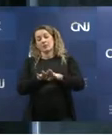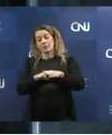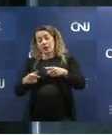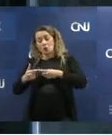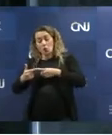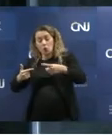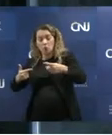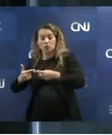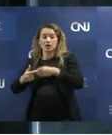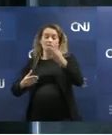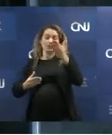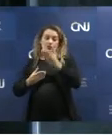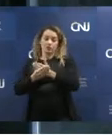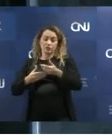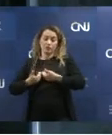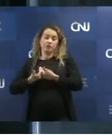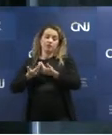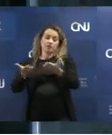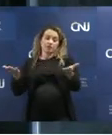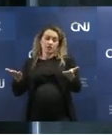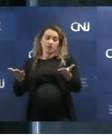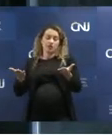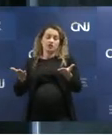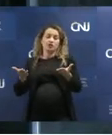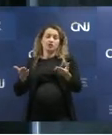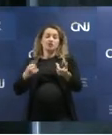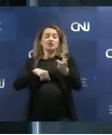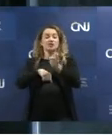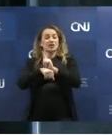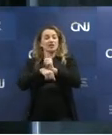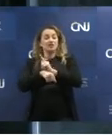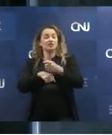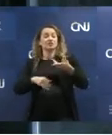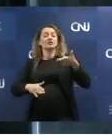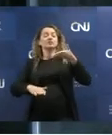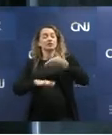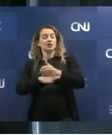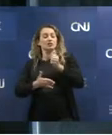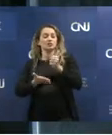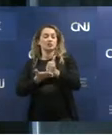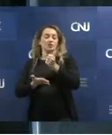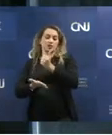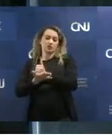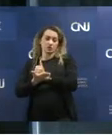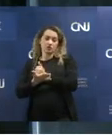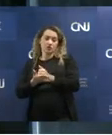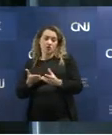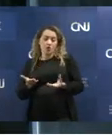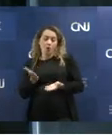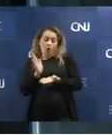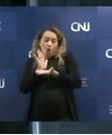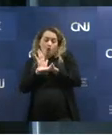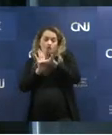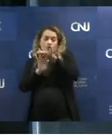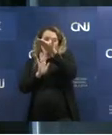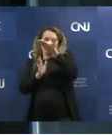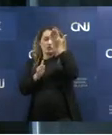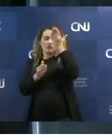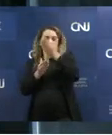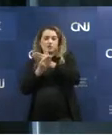Nada obstante se tratar de gestão do cartório o volume de processos que que a magistrada conduzia, fato